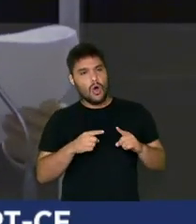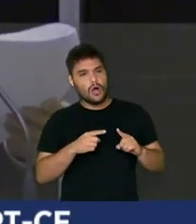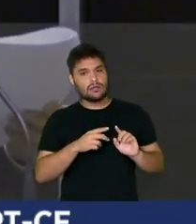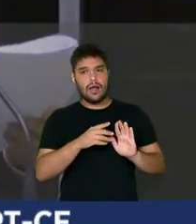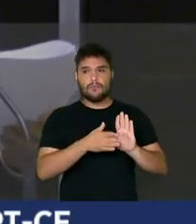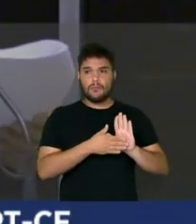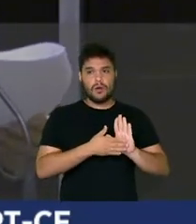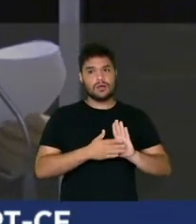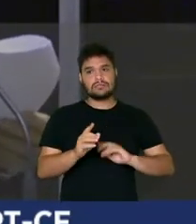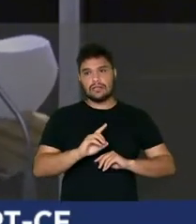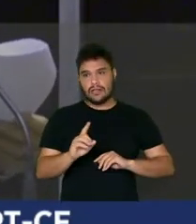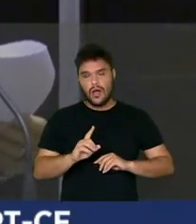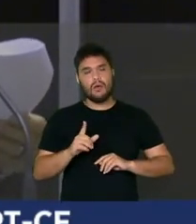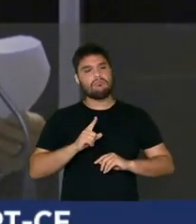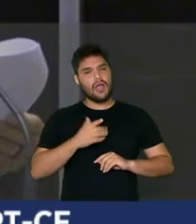É APROVAÇÃO DA MATÉRIA AQUI RELATADA QUANTO É